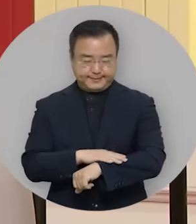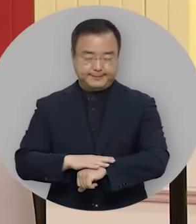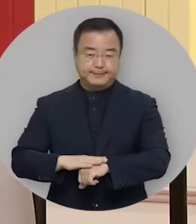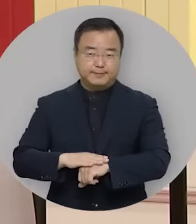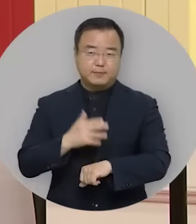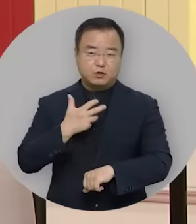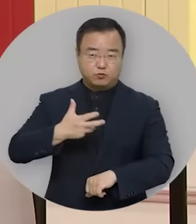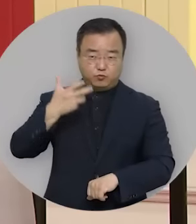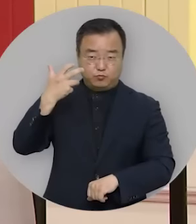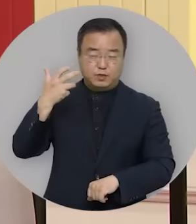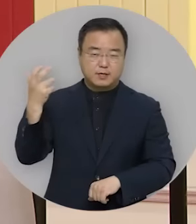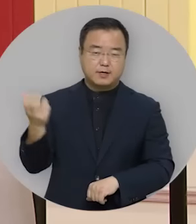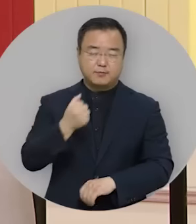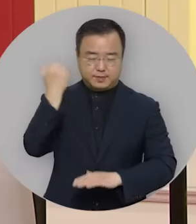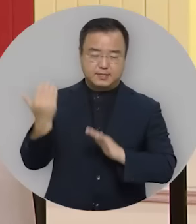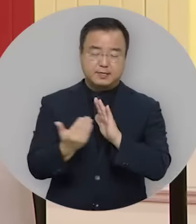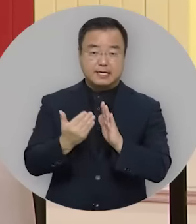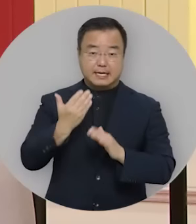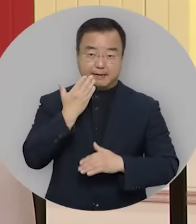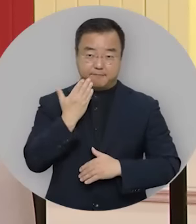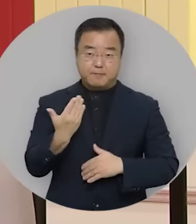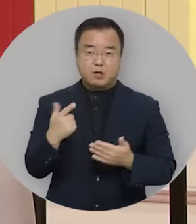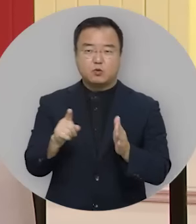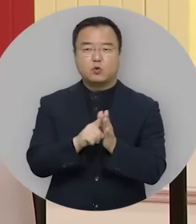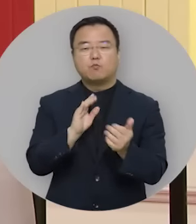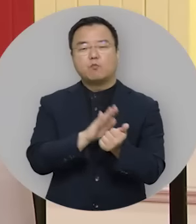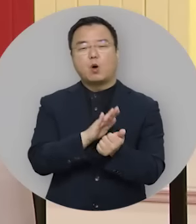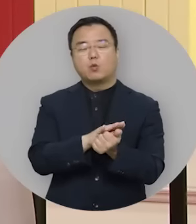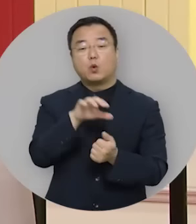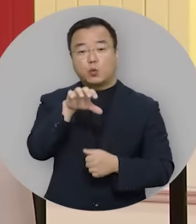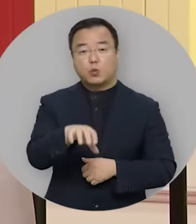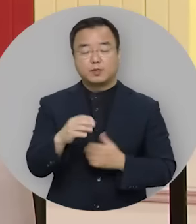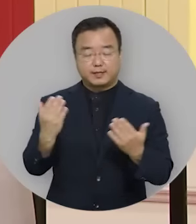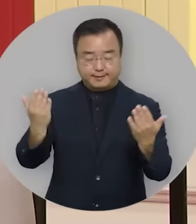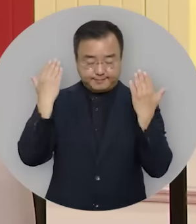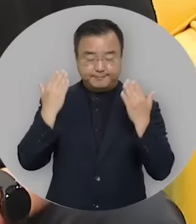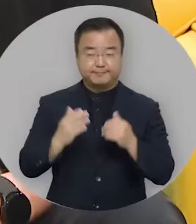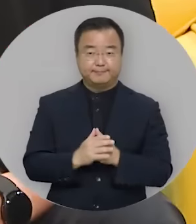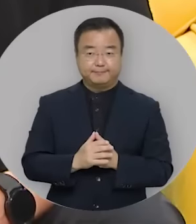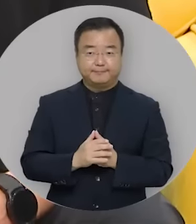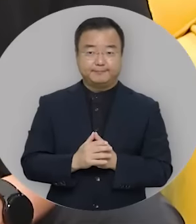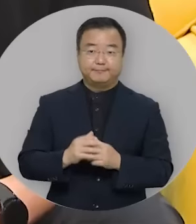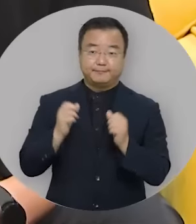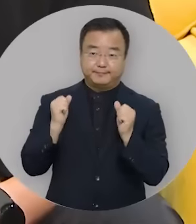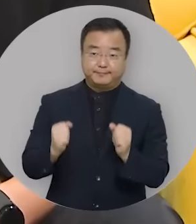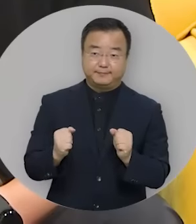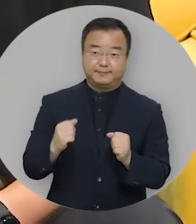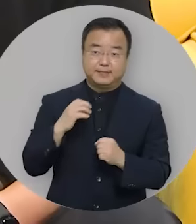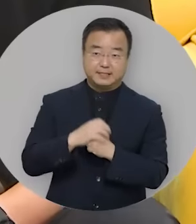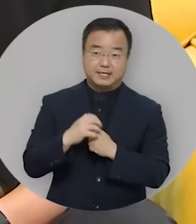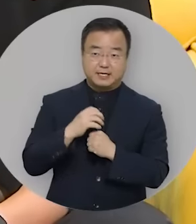또 꿈을 실현할 수 있도록 돕는 곳이 바로 학교 아니겠습니까? 계시는 학교가 대구죠?